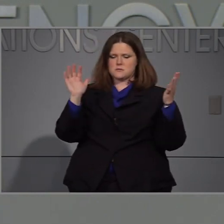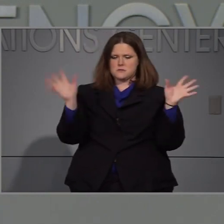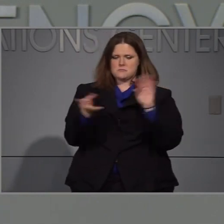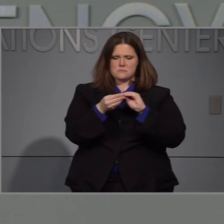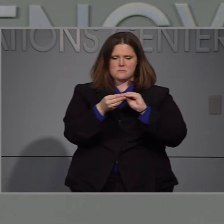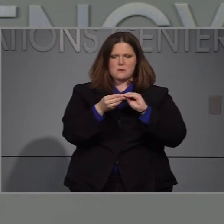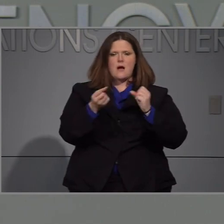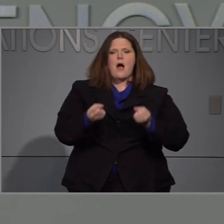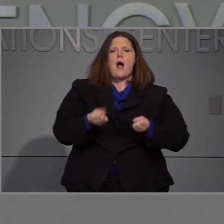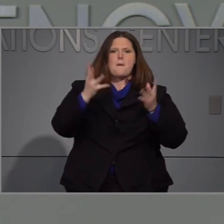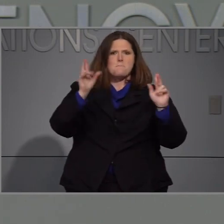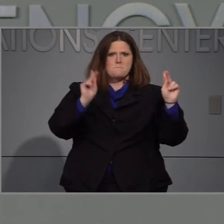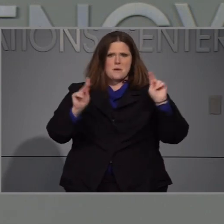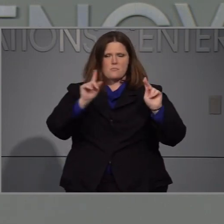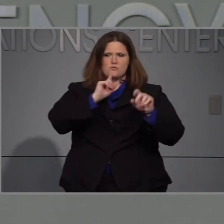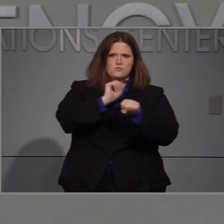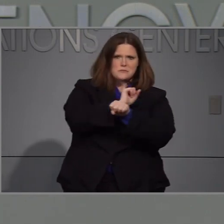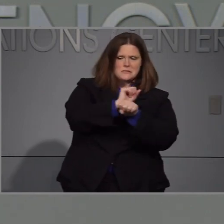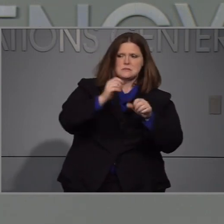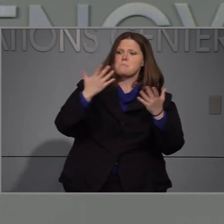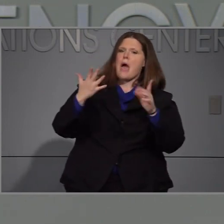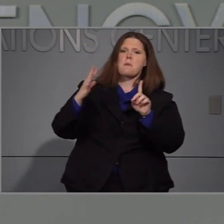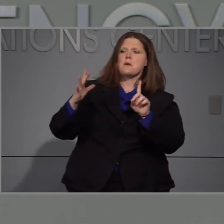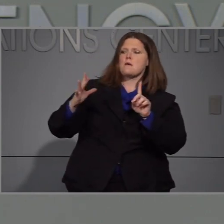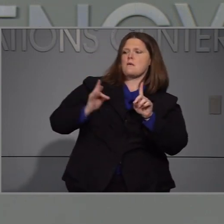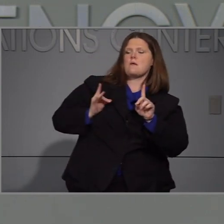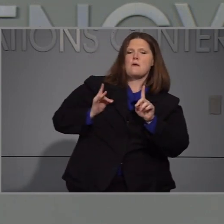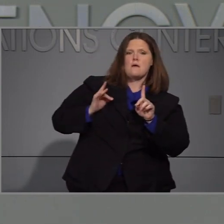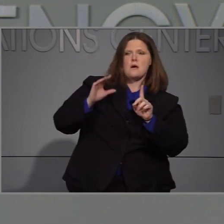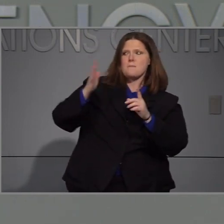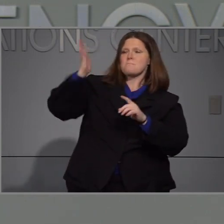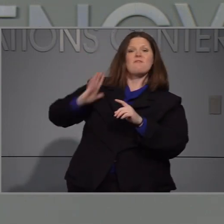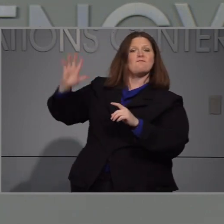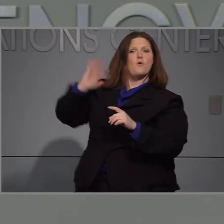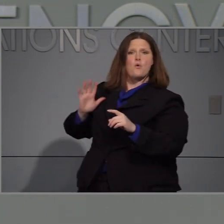como una idea de cuánta gente es realmente ha estado expuesta Kobe